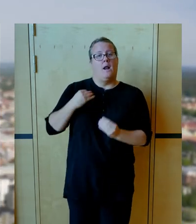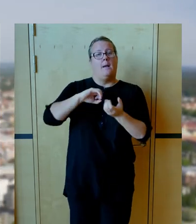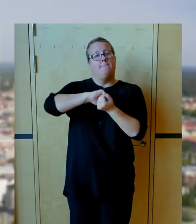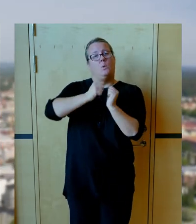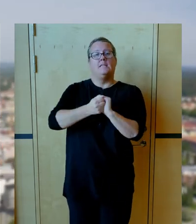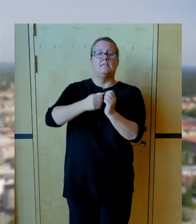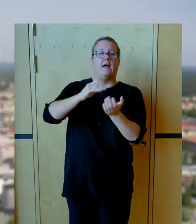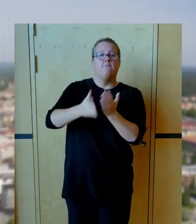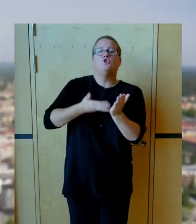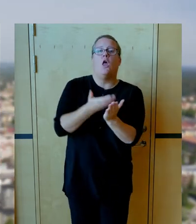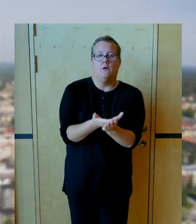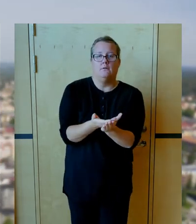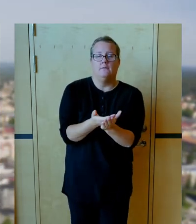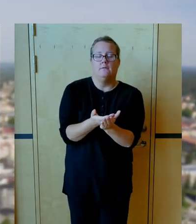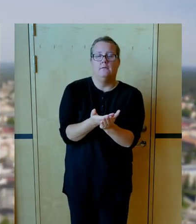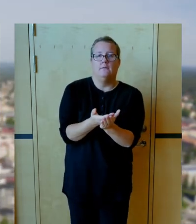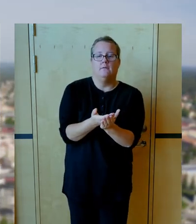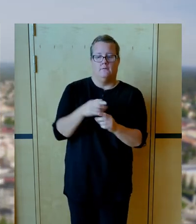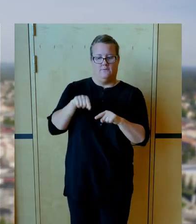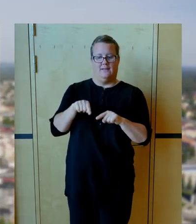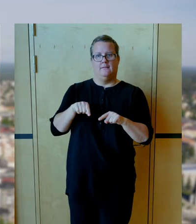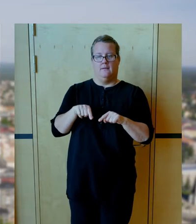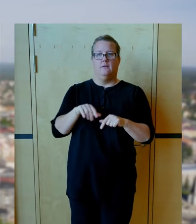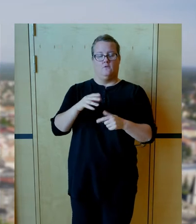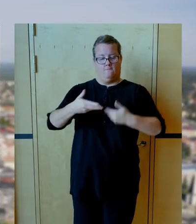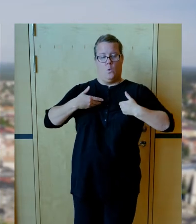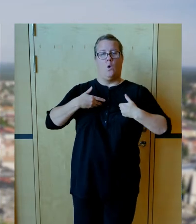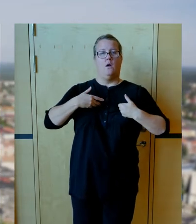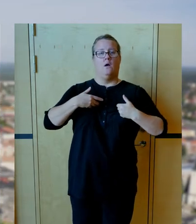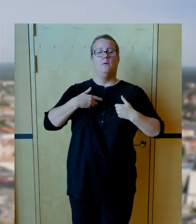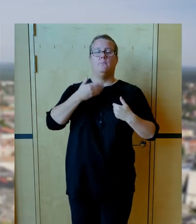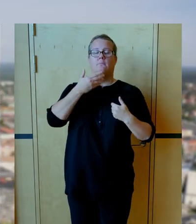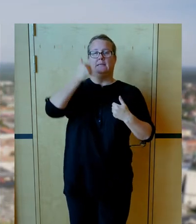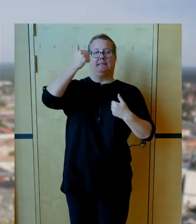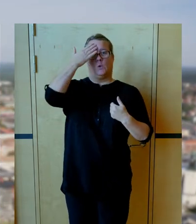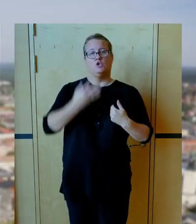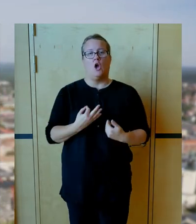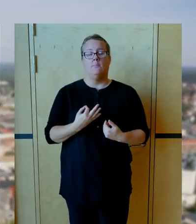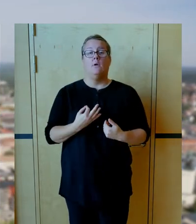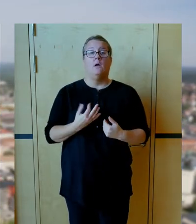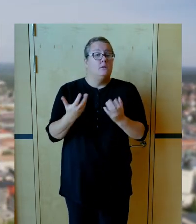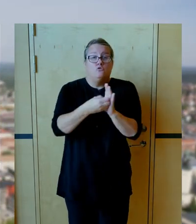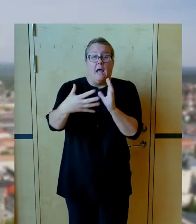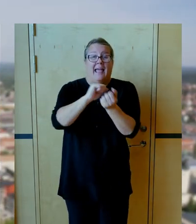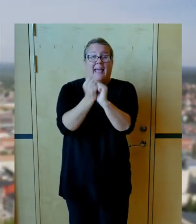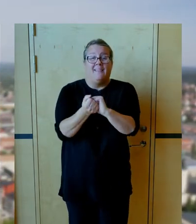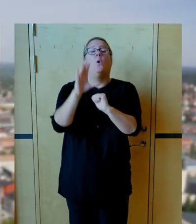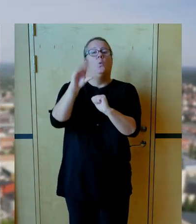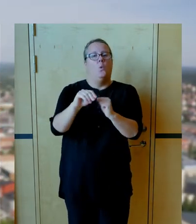Kunskapen Anledning att prognoserna ändra sig så klart i huvudet och utvecklas som de senaste fyra åren